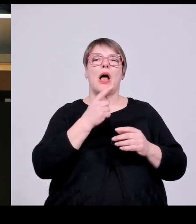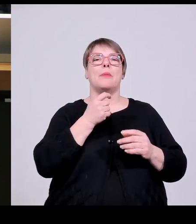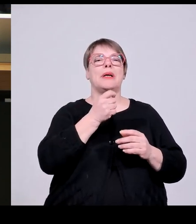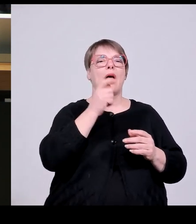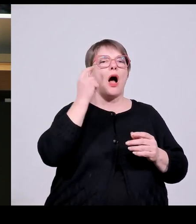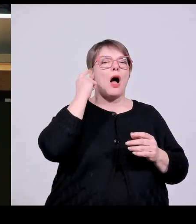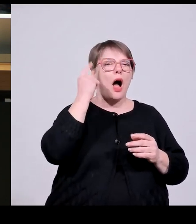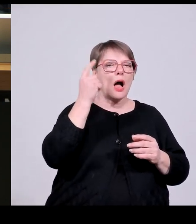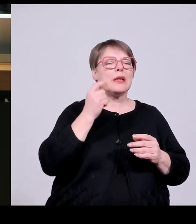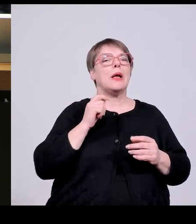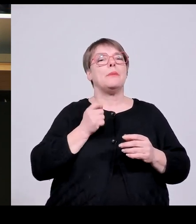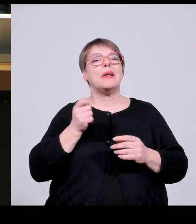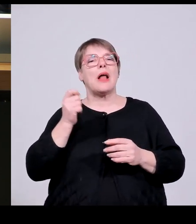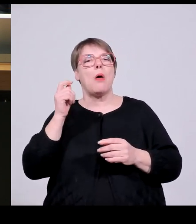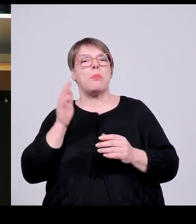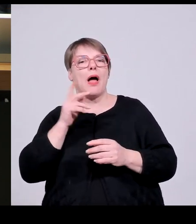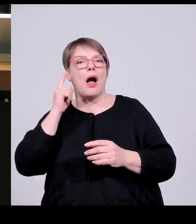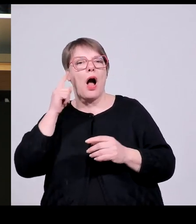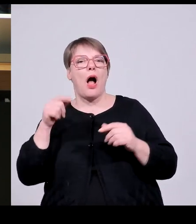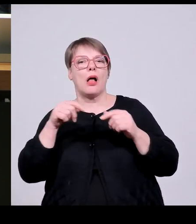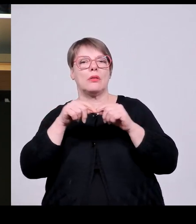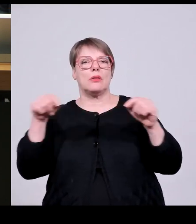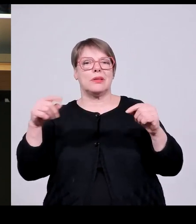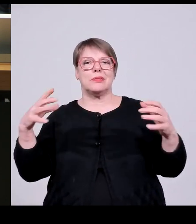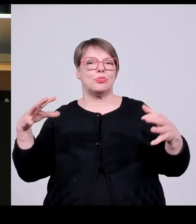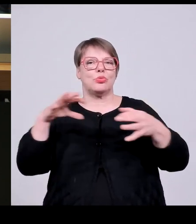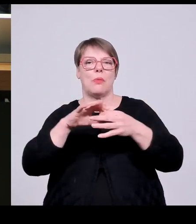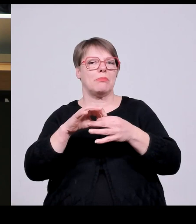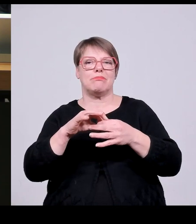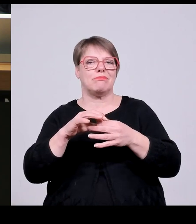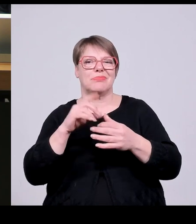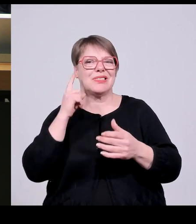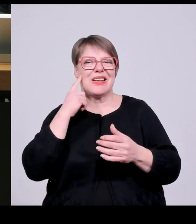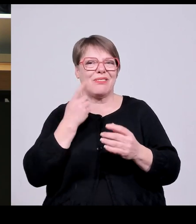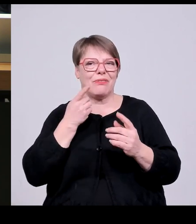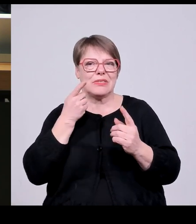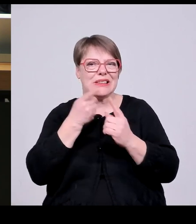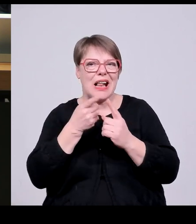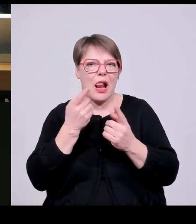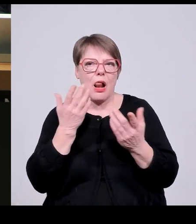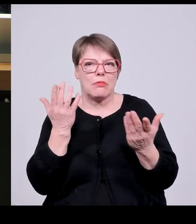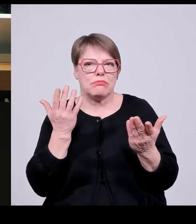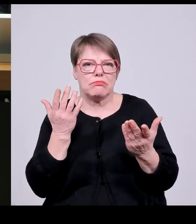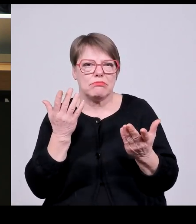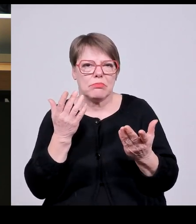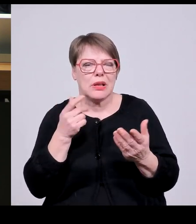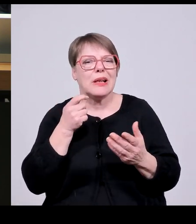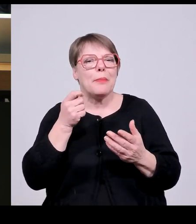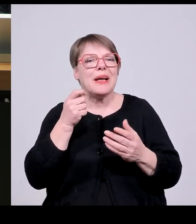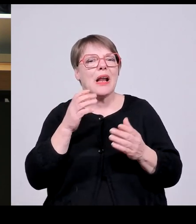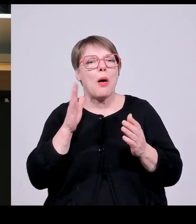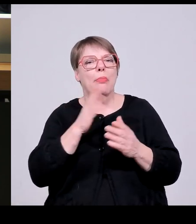aber mit der Rede am Ende auch zu den zweite Aufsichtsrat der städtischen Gesellschaften sind und wir haben schon genug Aufsichtsräte, wir haben Expertise